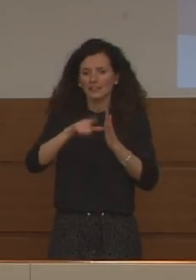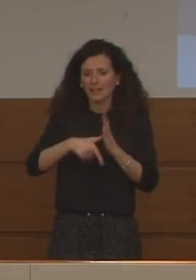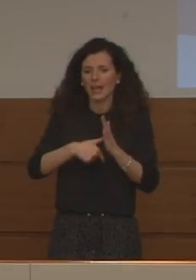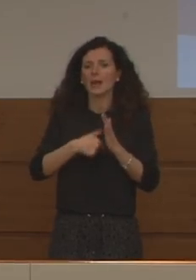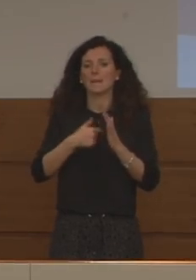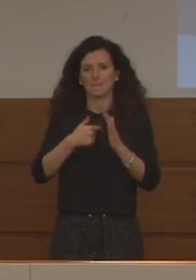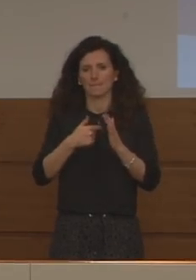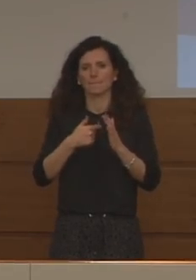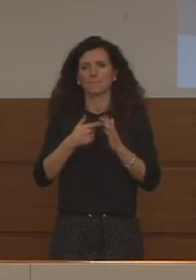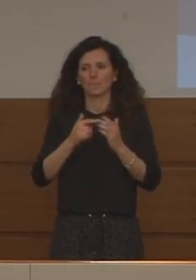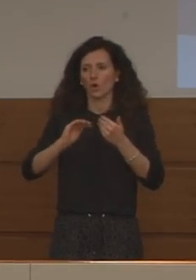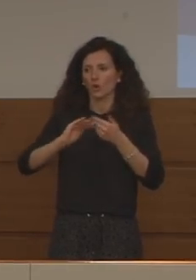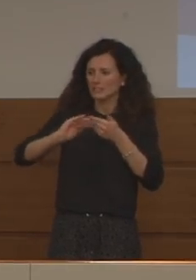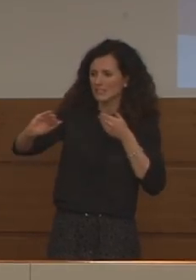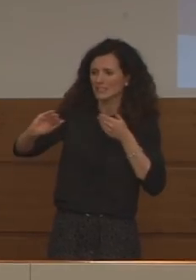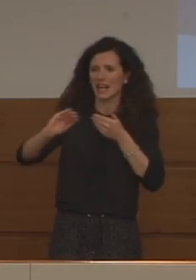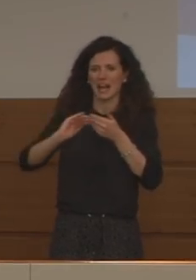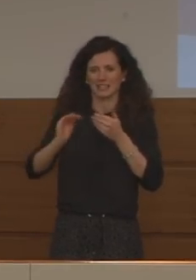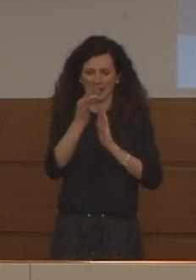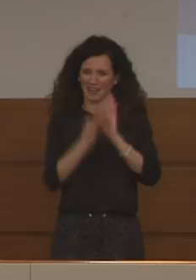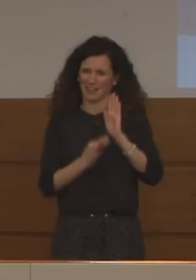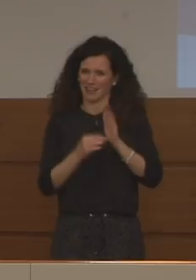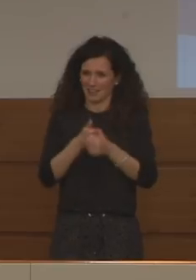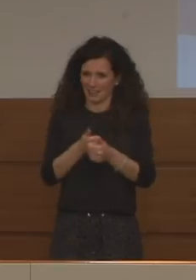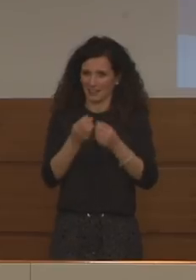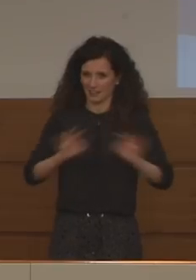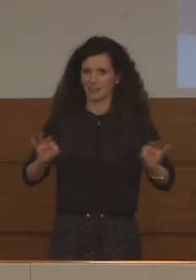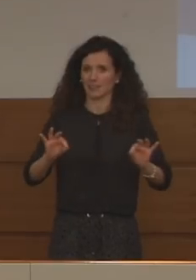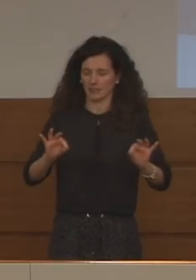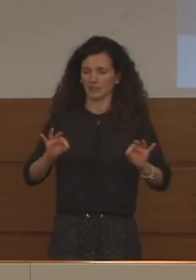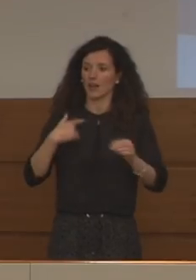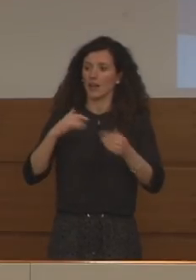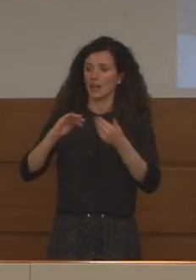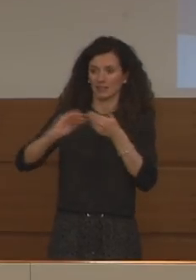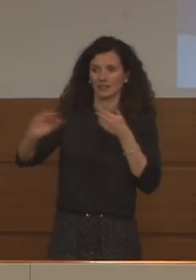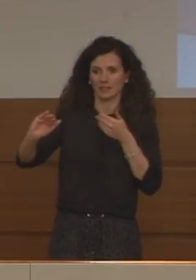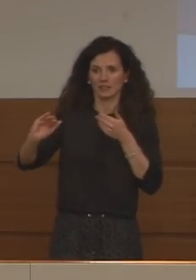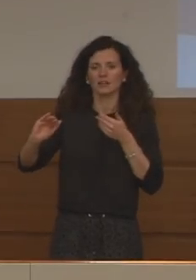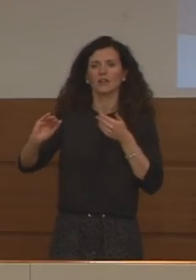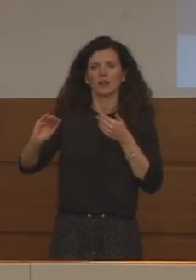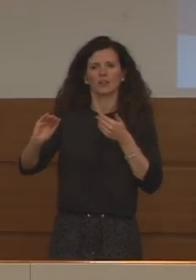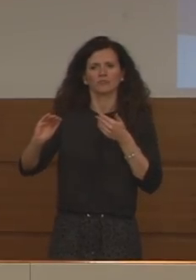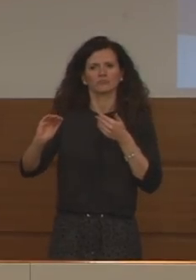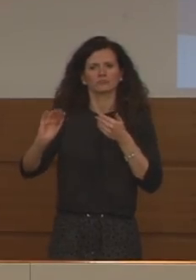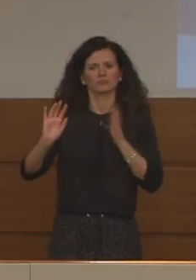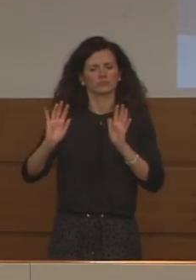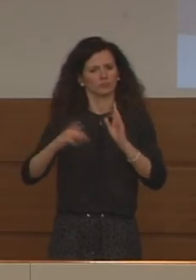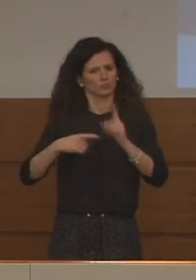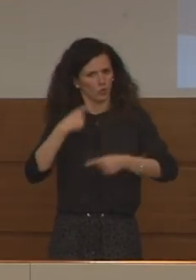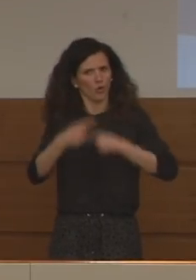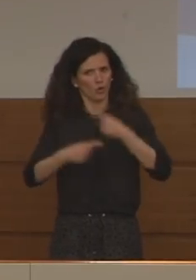sociale che abbiamo adottato, ma non può prescindere dal fatto che i nuovi